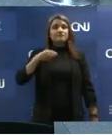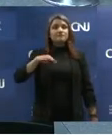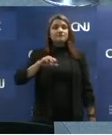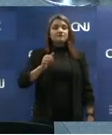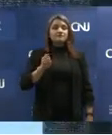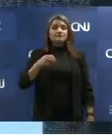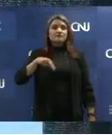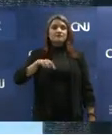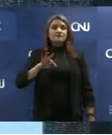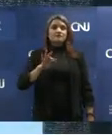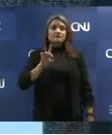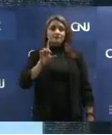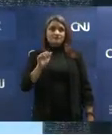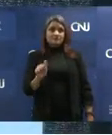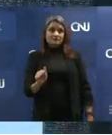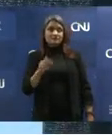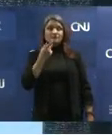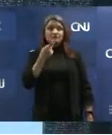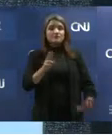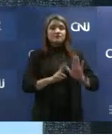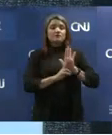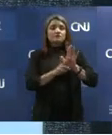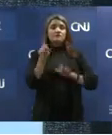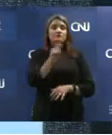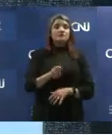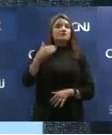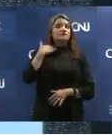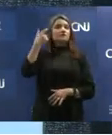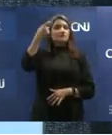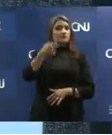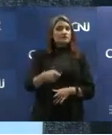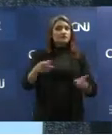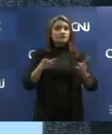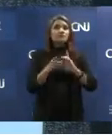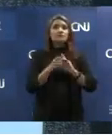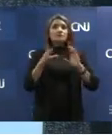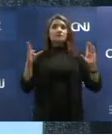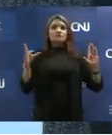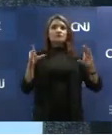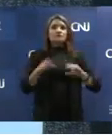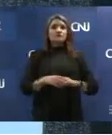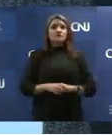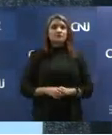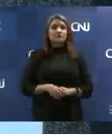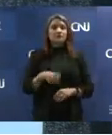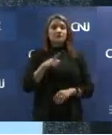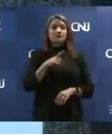falará pela Associação Juízes para a Democracia. Disparado, o tempo regimental no